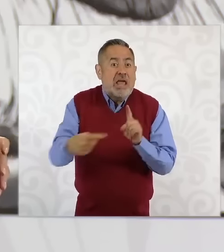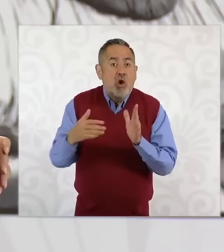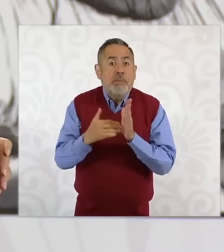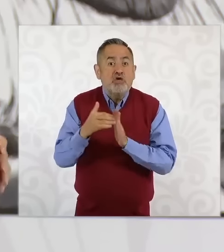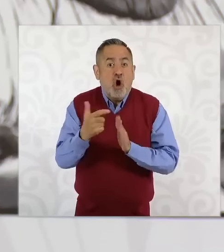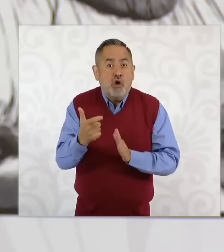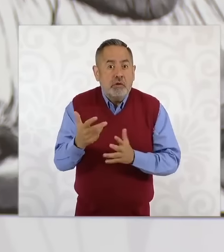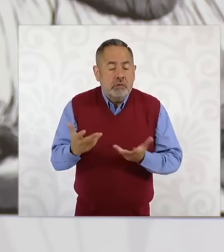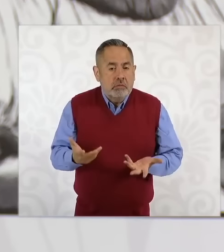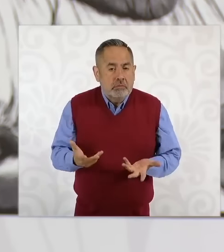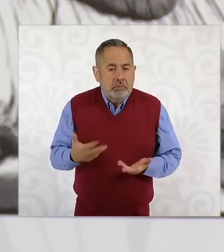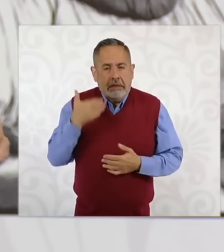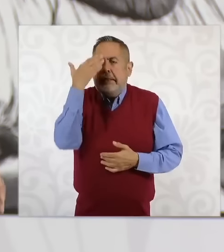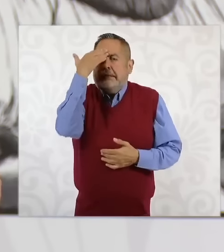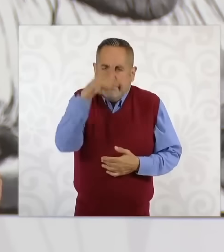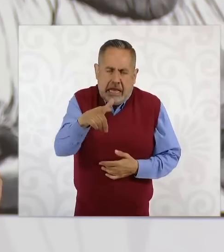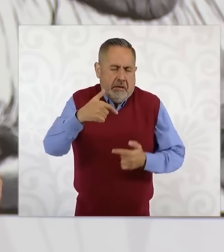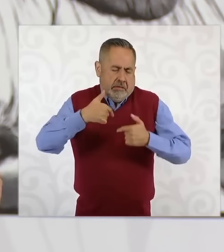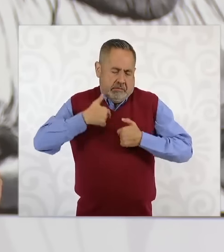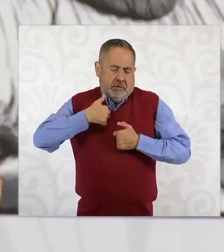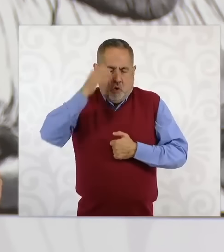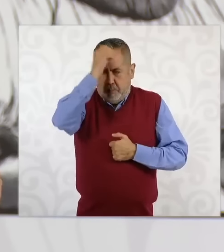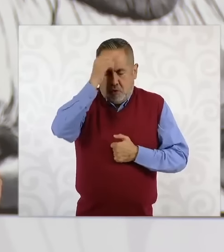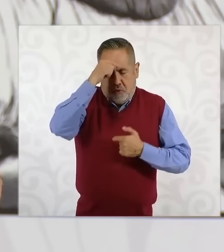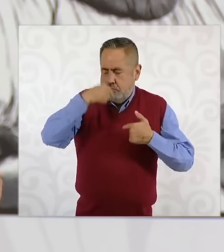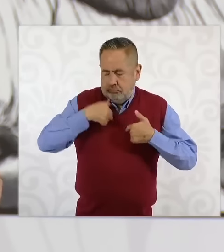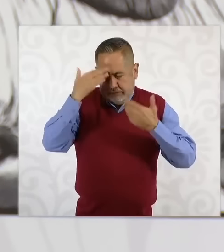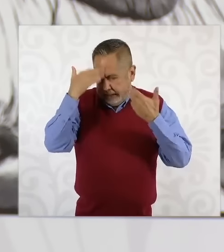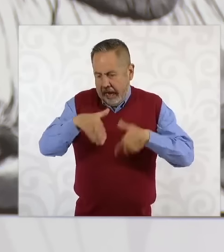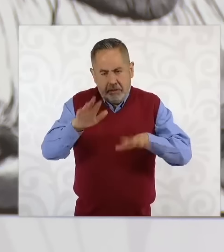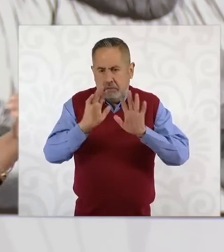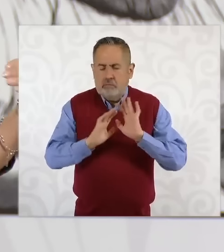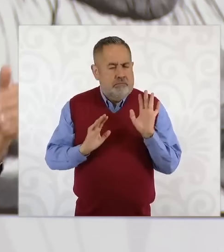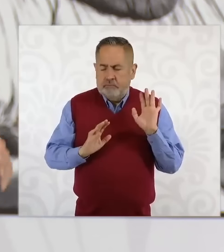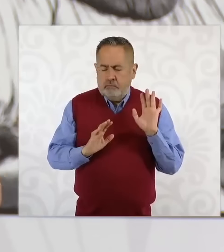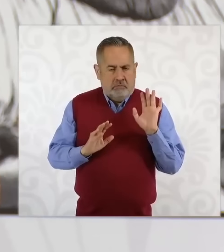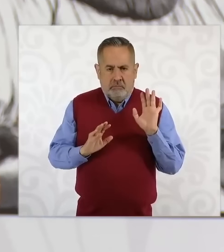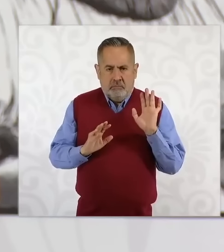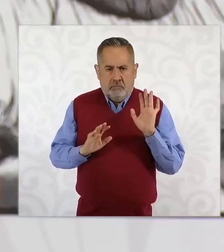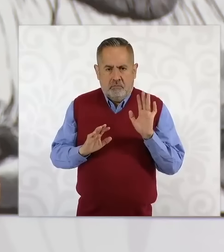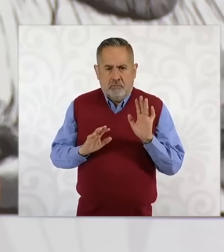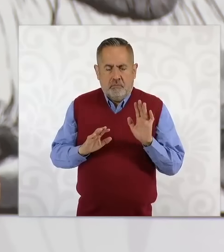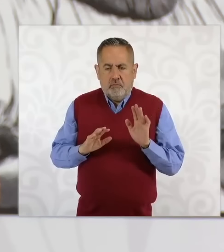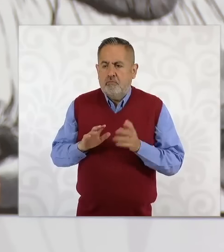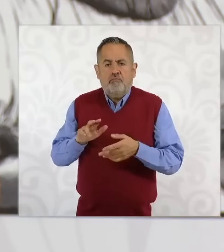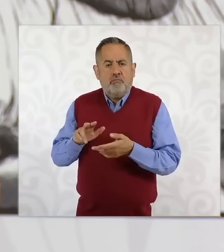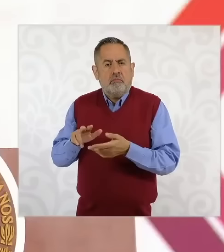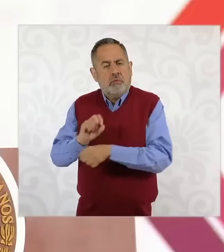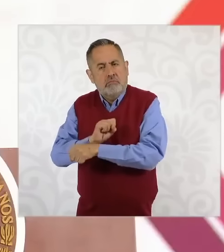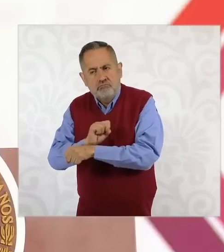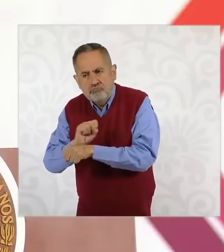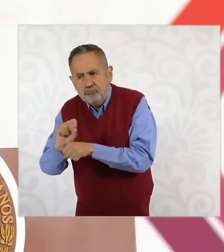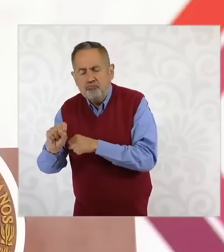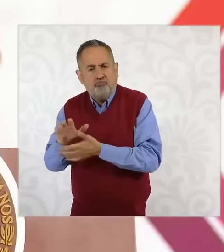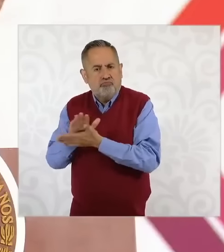Y ya saben, pues mi opinión es que la justa medianía y esta